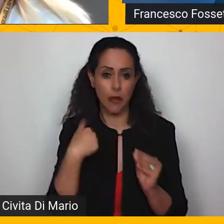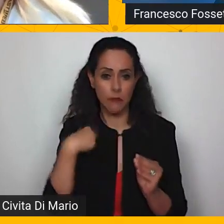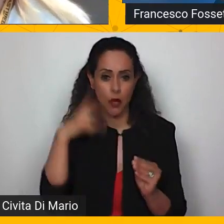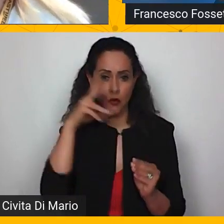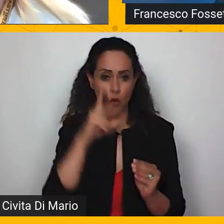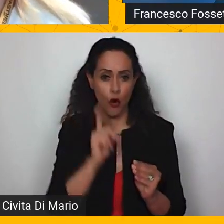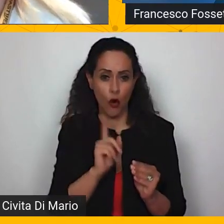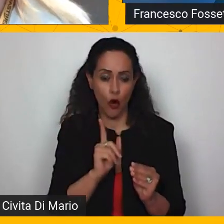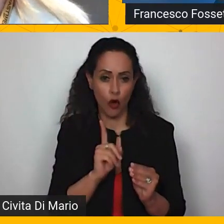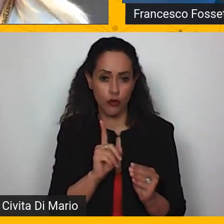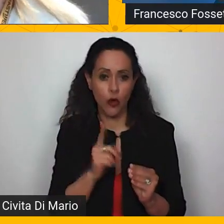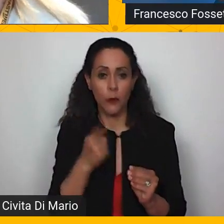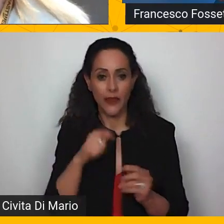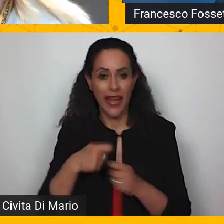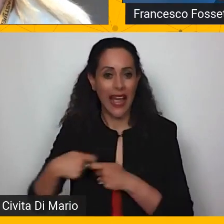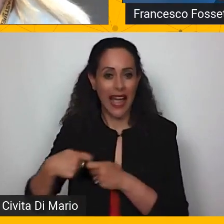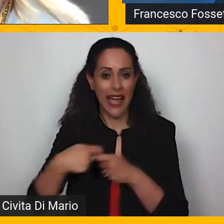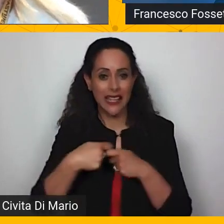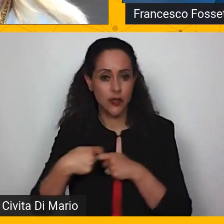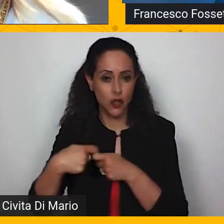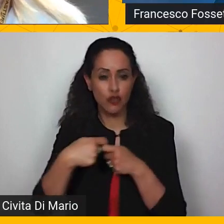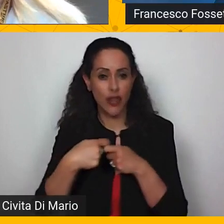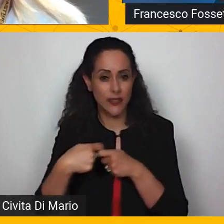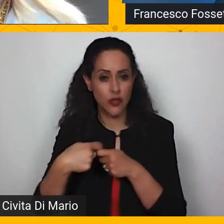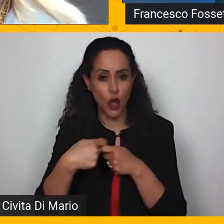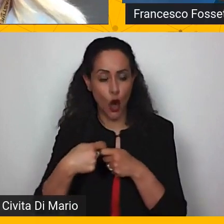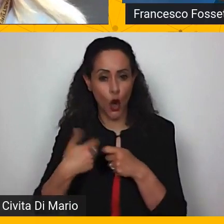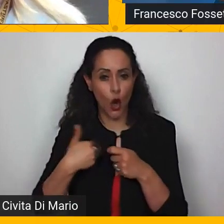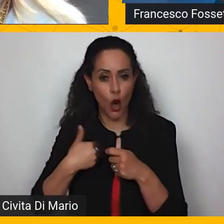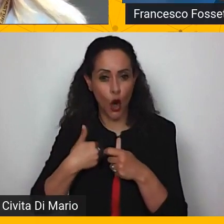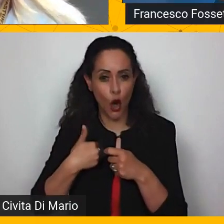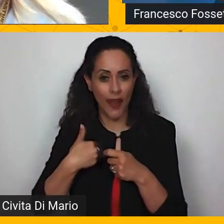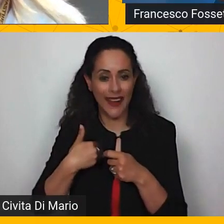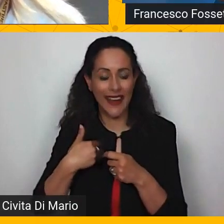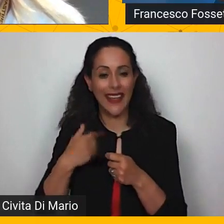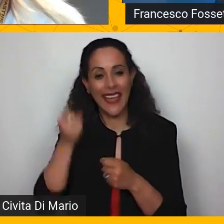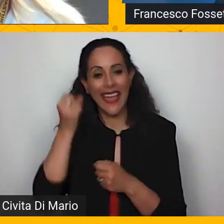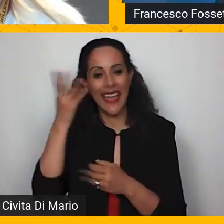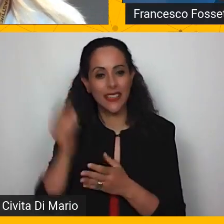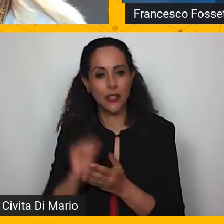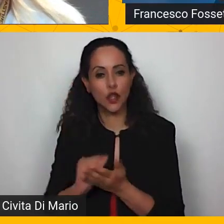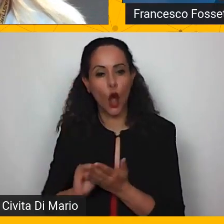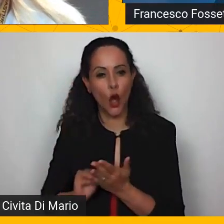nonostante gli sforzi anche dell'associazione Idea eh che è